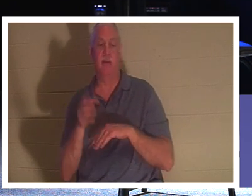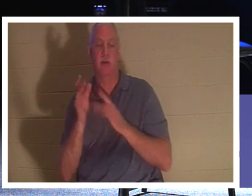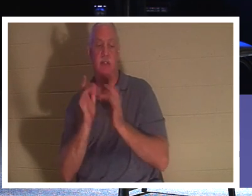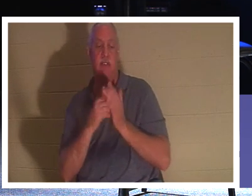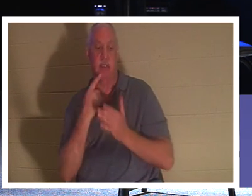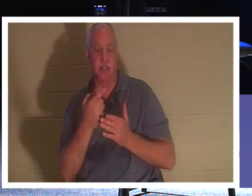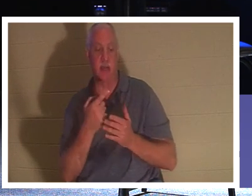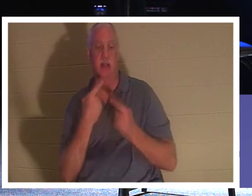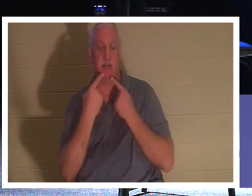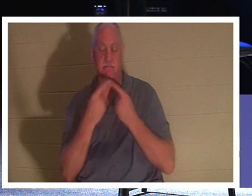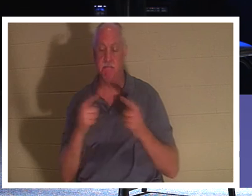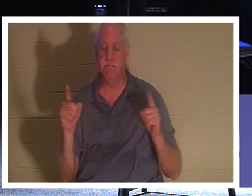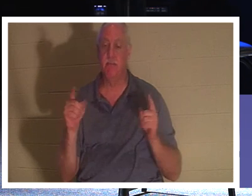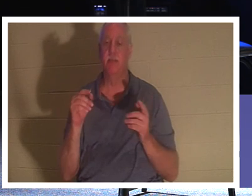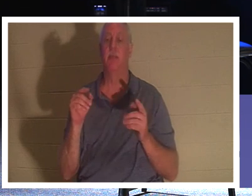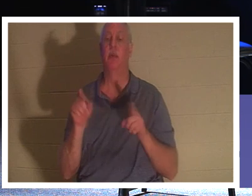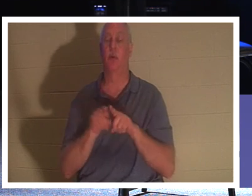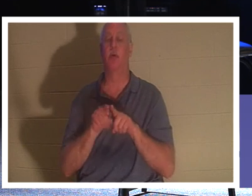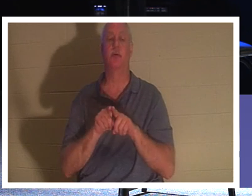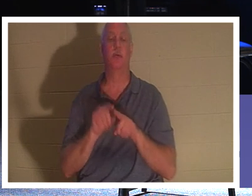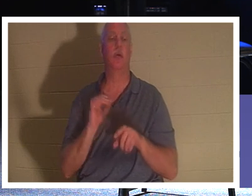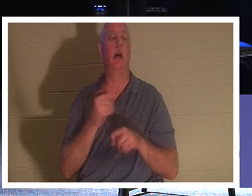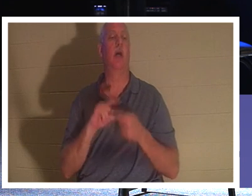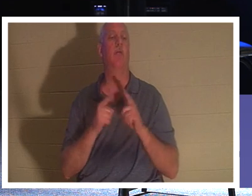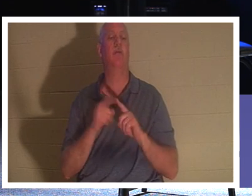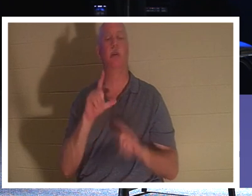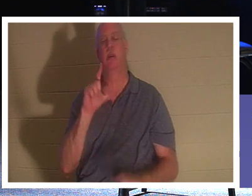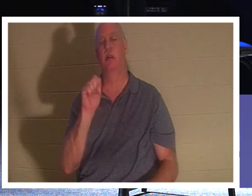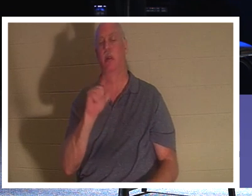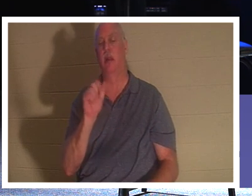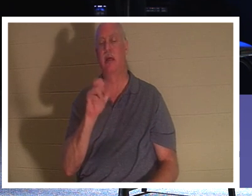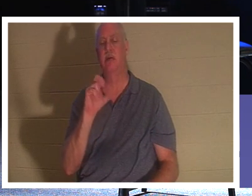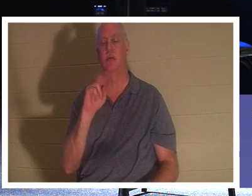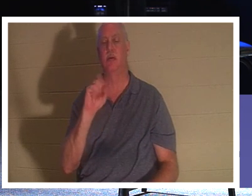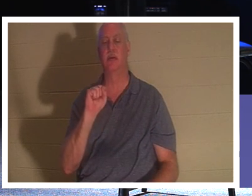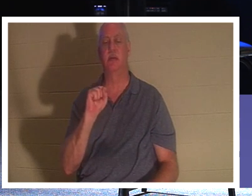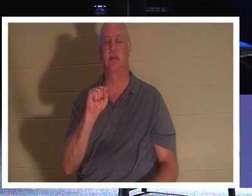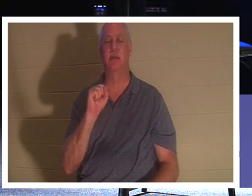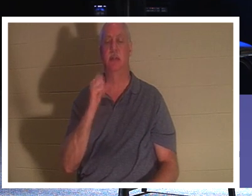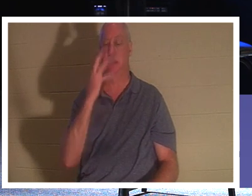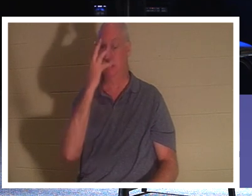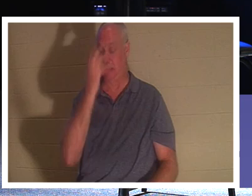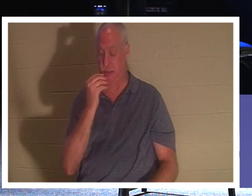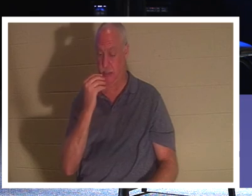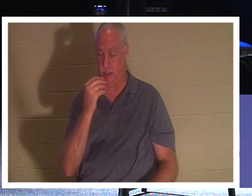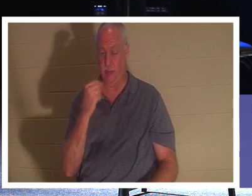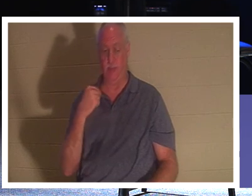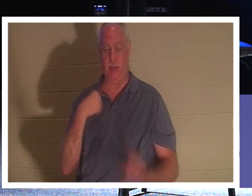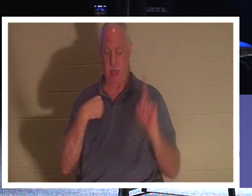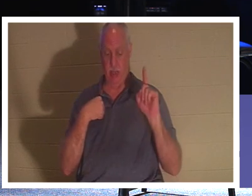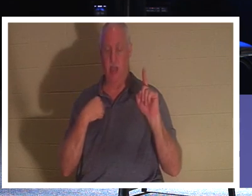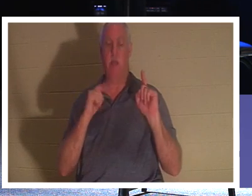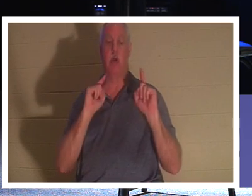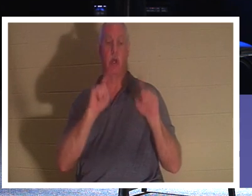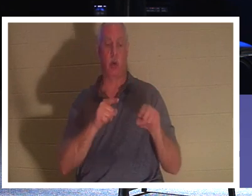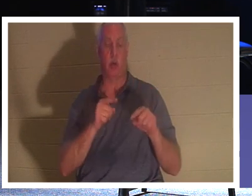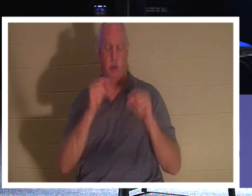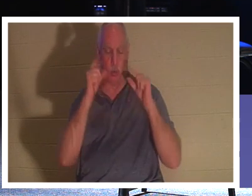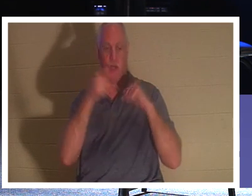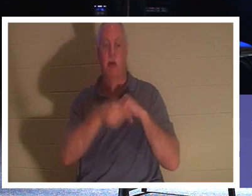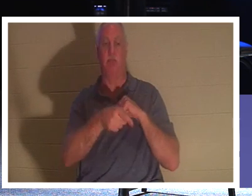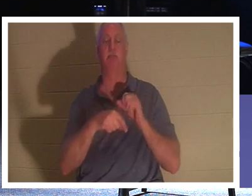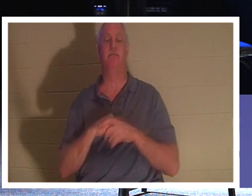ihnen: ‚Unser Freund Lazarus ist eingeschlafen; aber ich gehe dorthin, um ihn aufzuwecken.‘ Seine Jünger